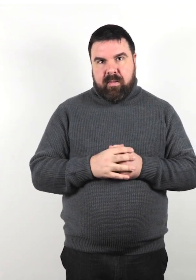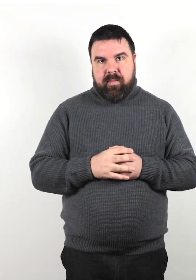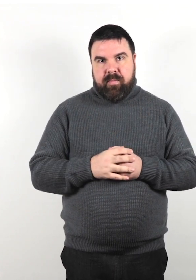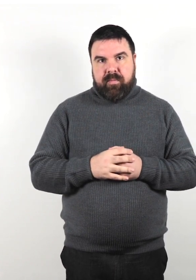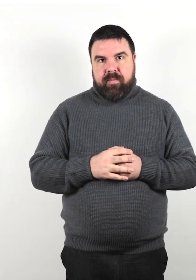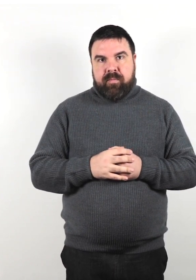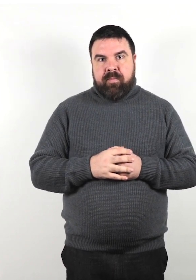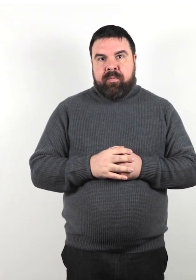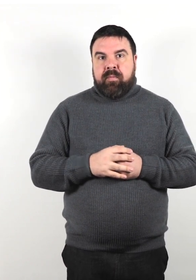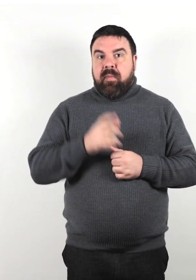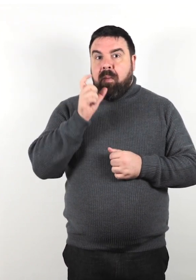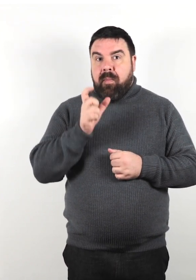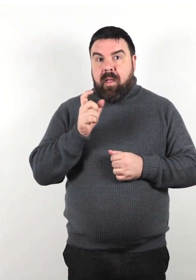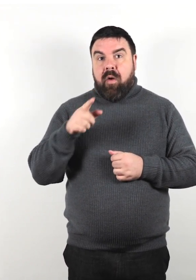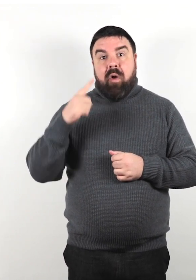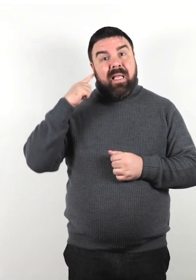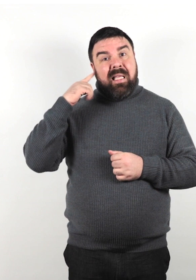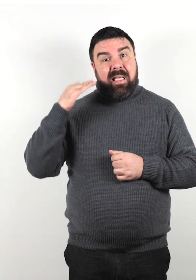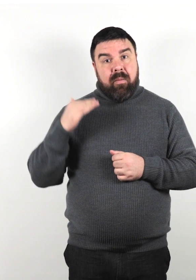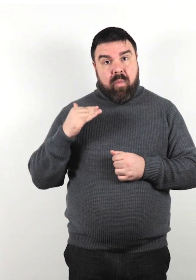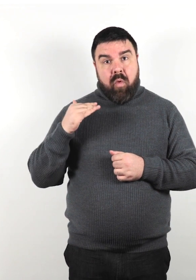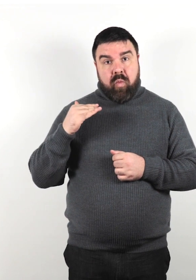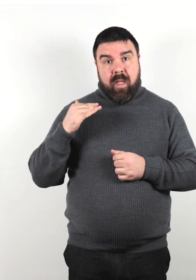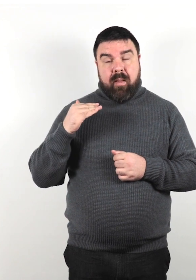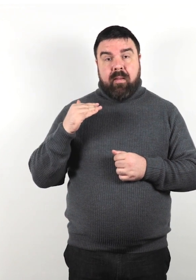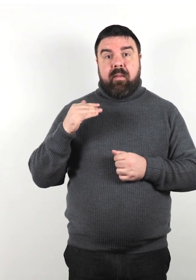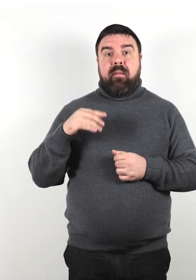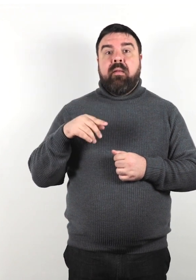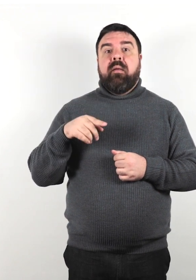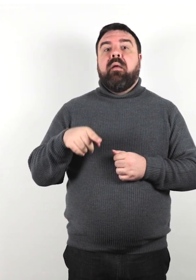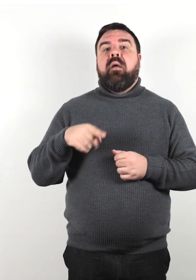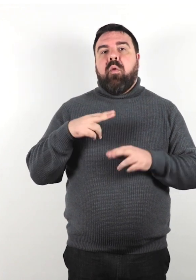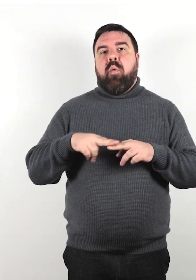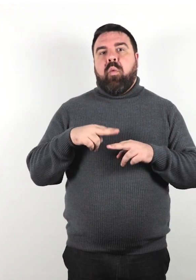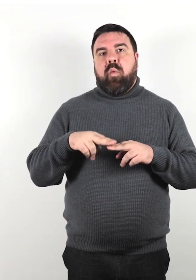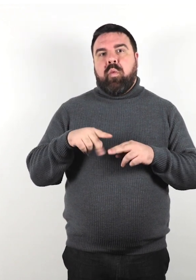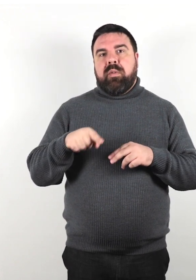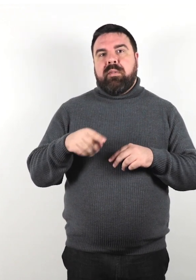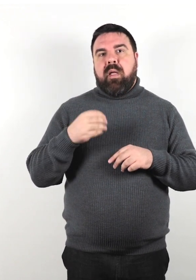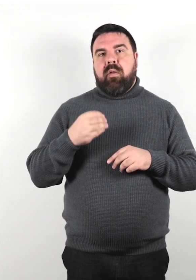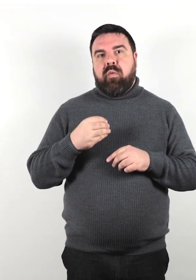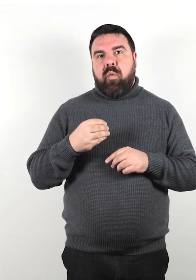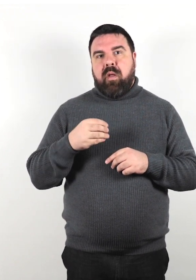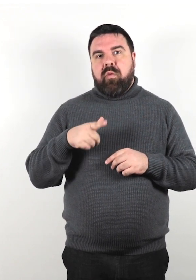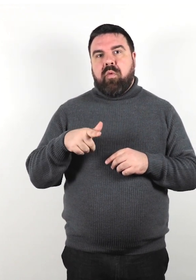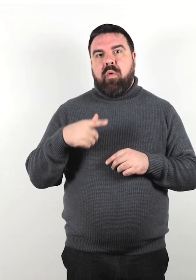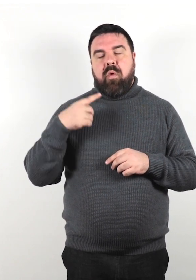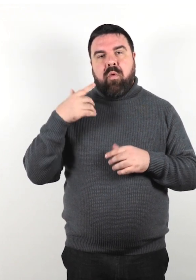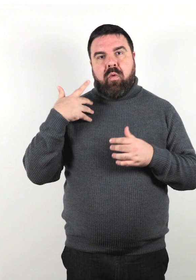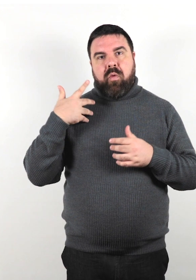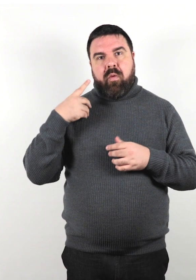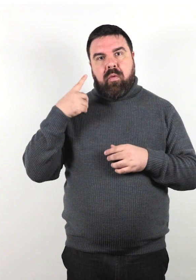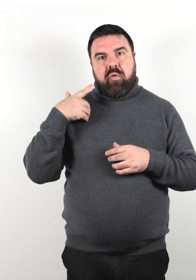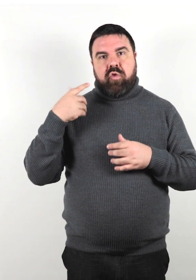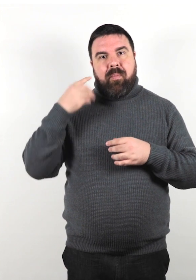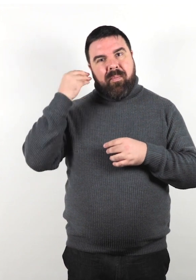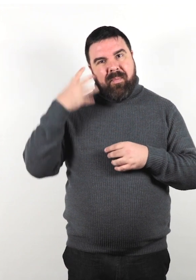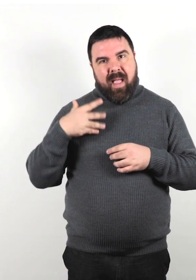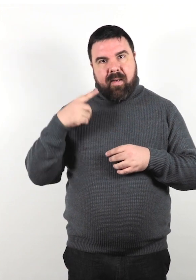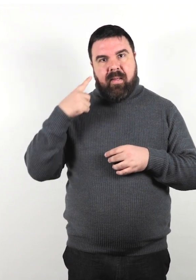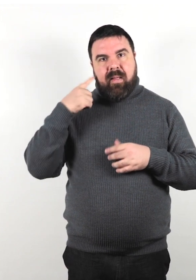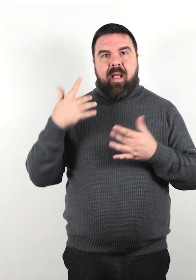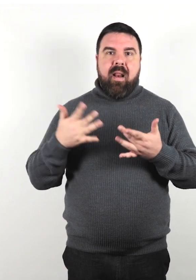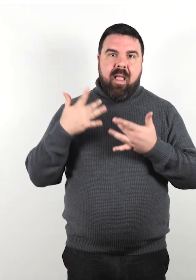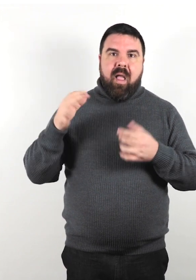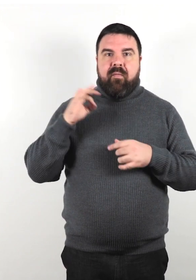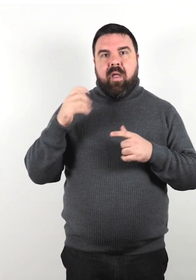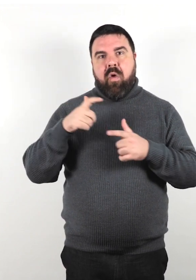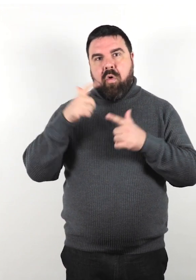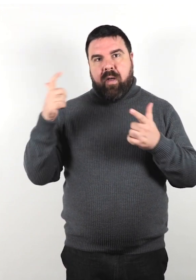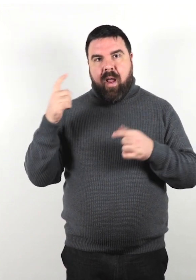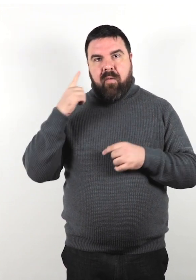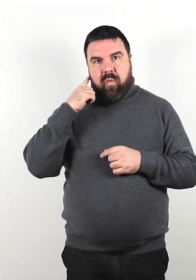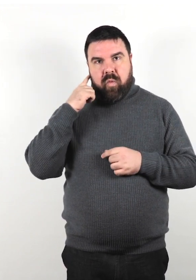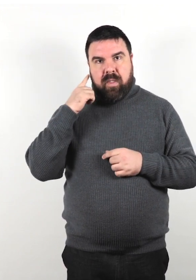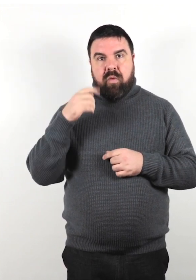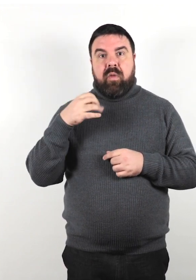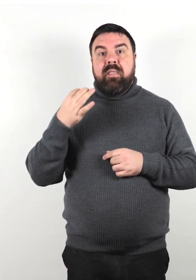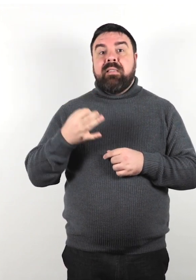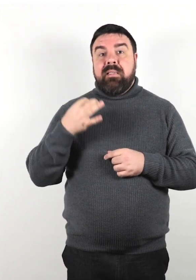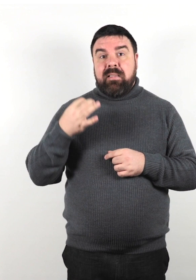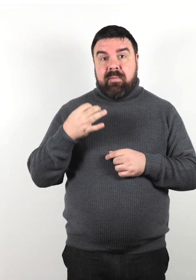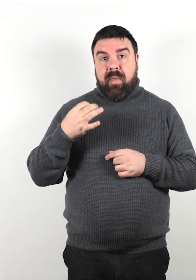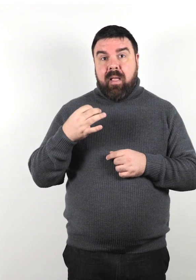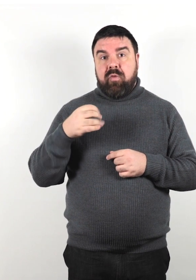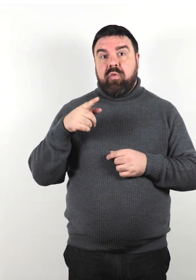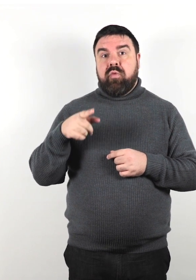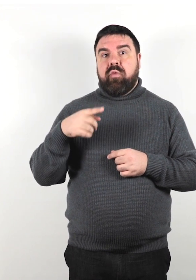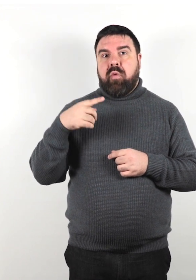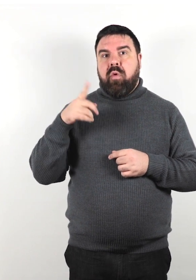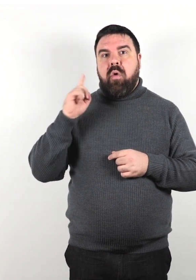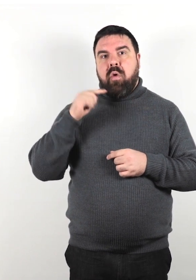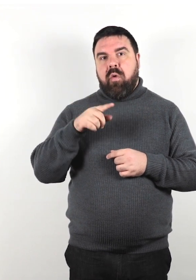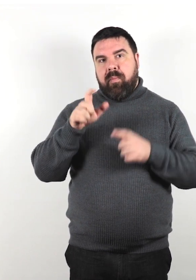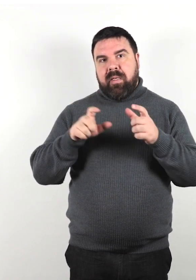Il termine tipo "ipoudente" viene usato per descrivere le persone con lieve a grave perdita dell'udito; spesso coloro che hanno perso il loro udito gradualmente.